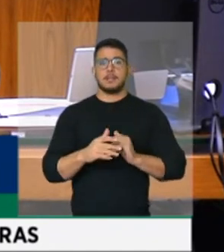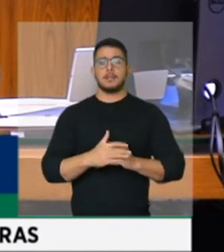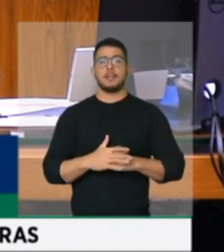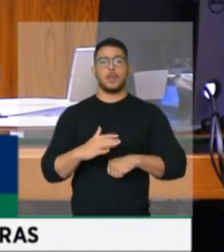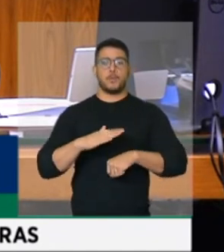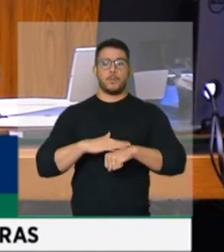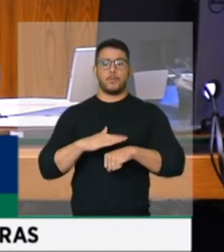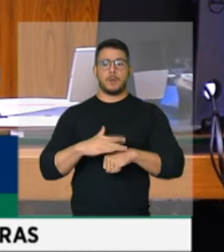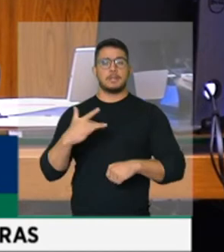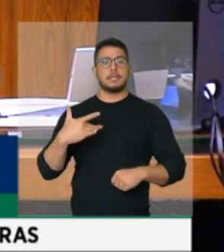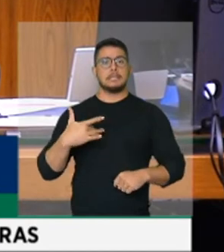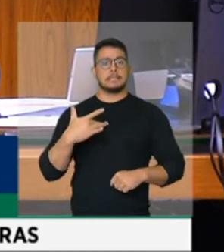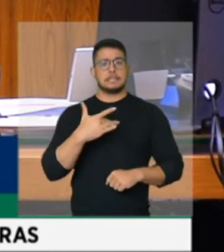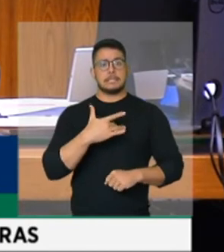BLICA, DECISÃO DA PRESIDÊ NCIA. DE IMPORTÂNCIA